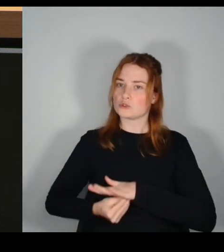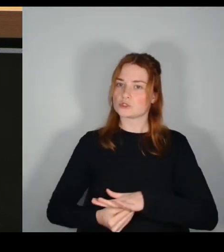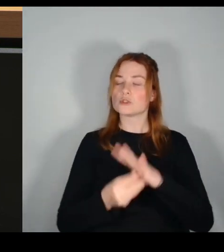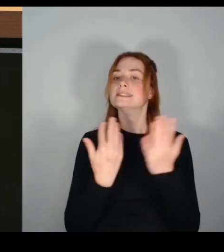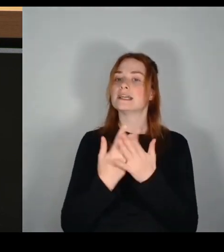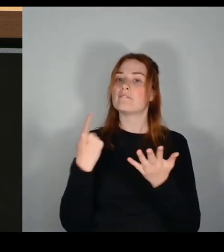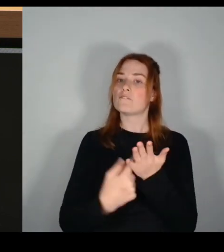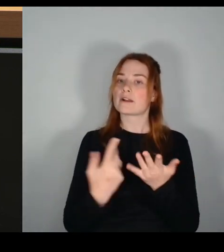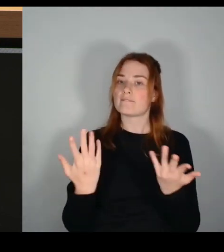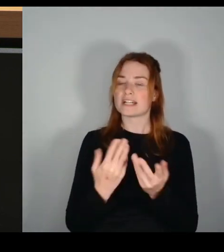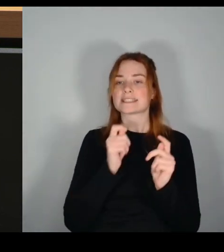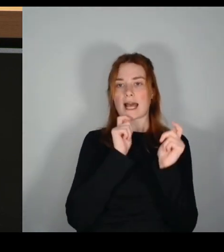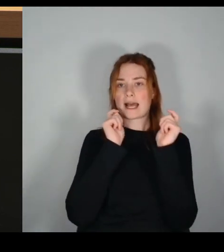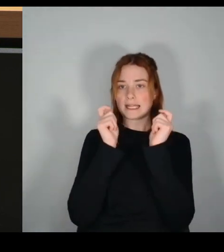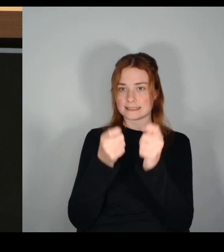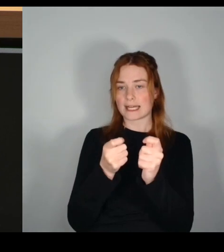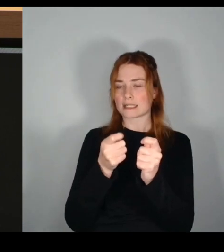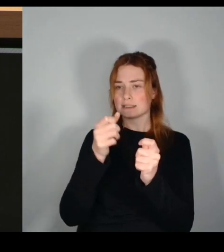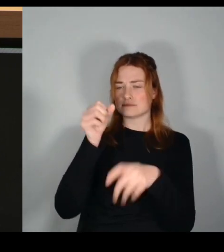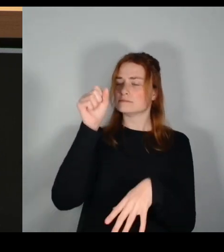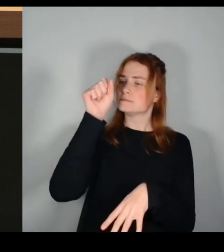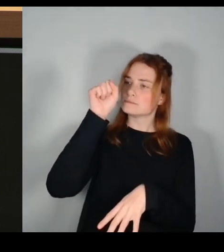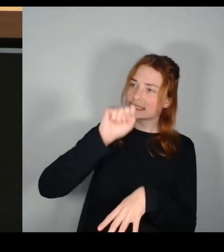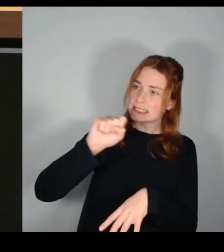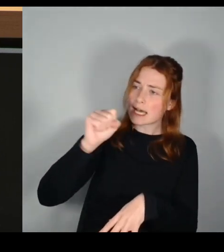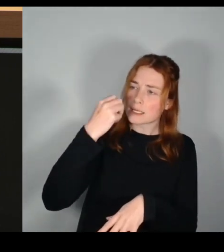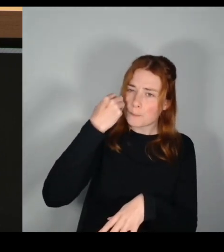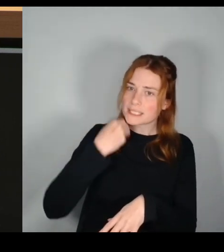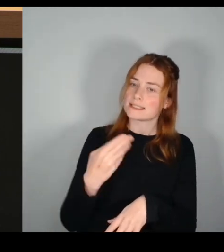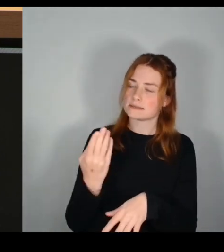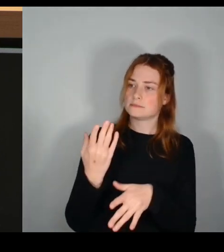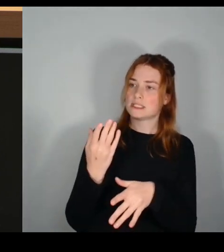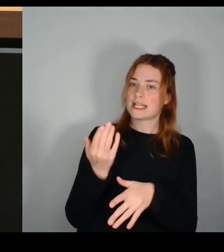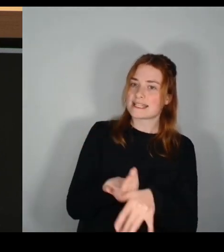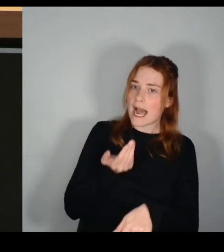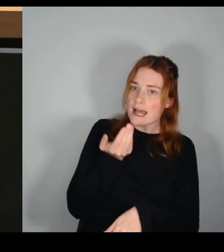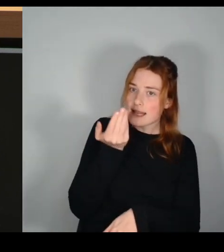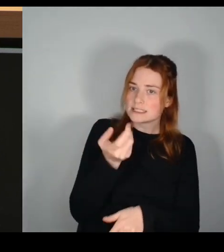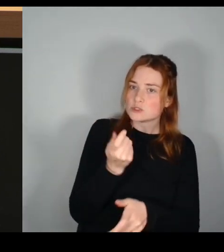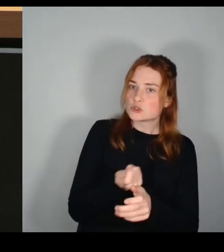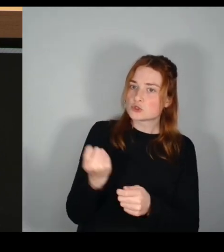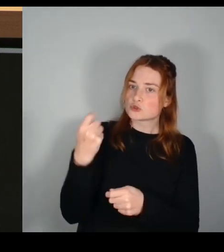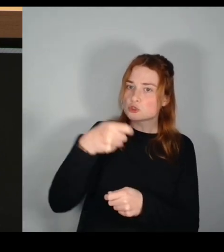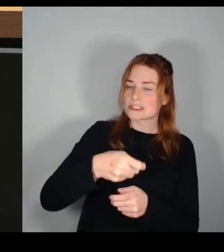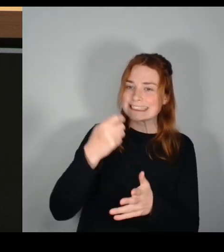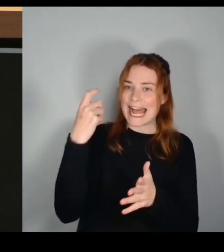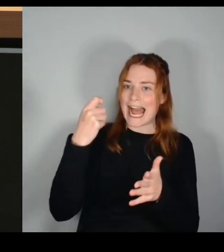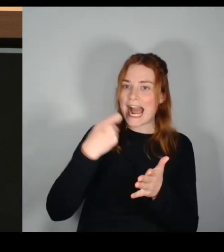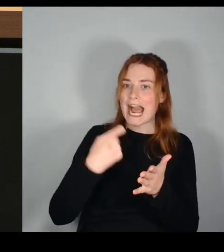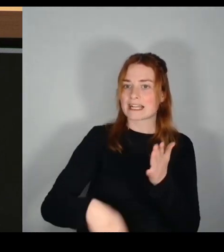den Zuschuss für den Ankauf durch die Genossenschaft zur Verfügung, stellt auch die Mittel für die Instandhaltung zur Verfügung,